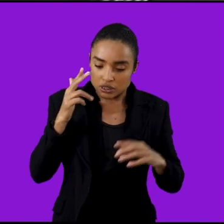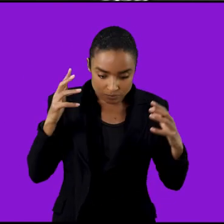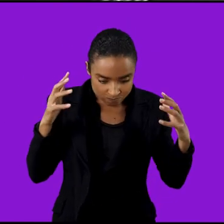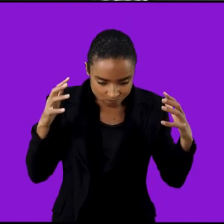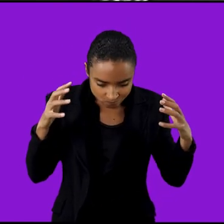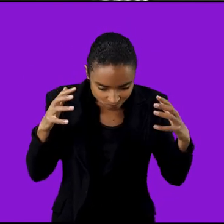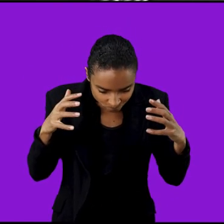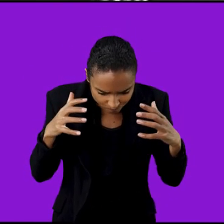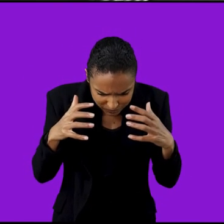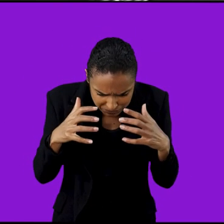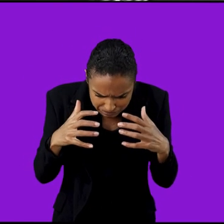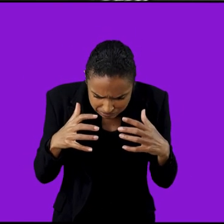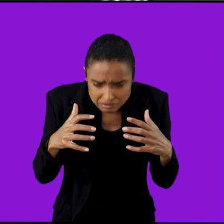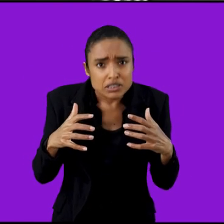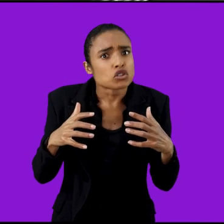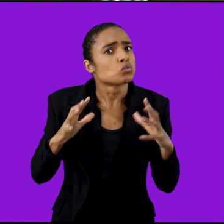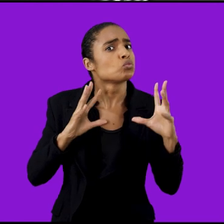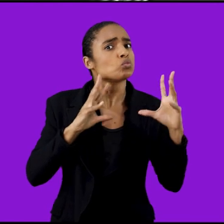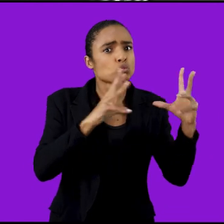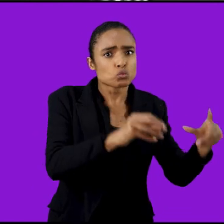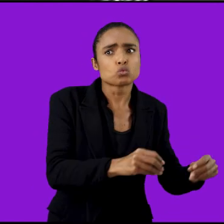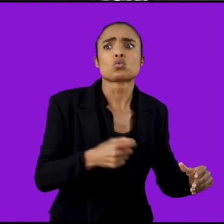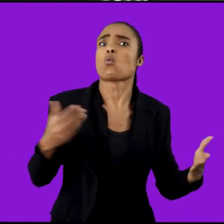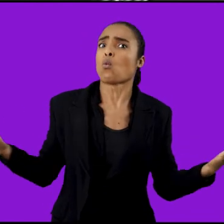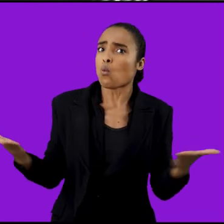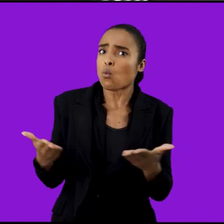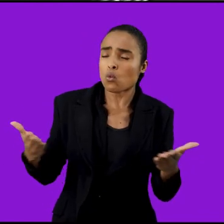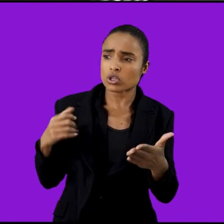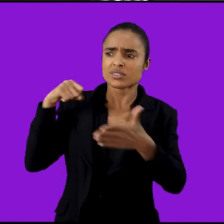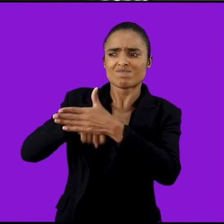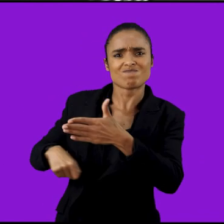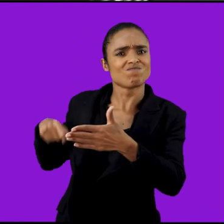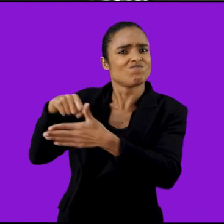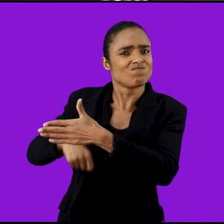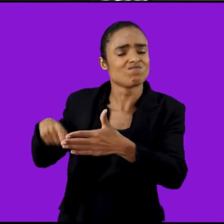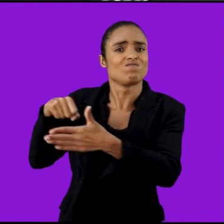Cara, cê vê? Ainda com tudo que enfrenta. Porque. Cê vê,